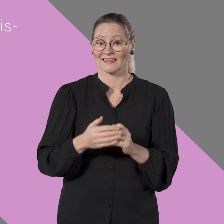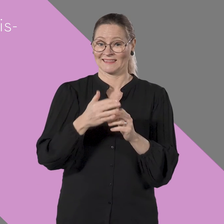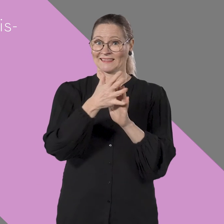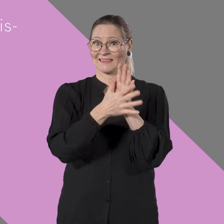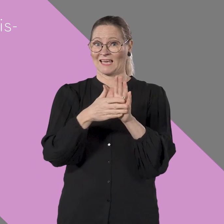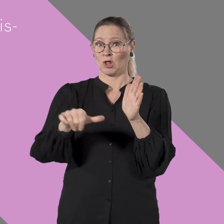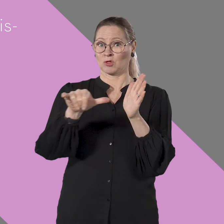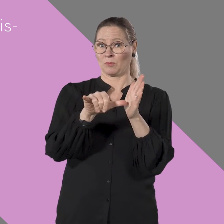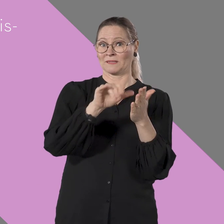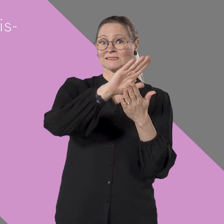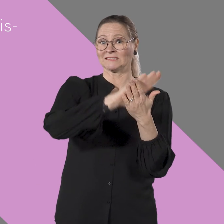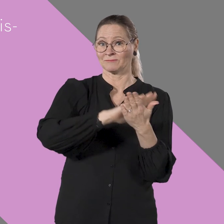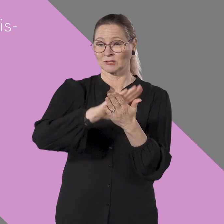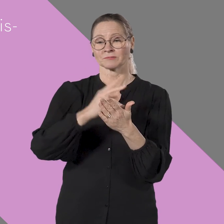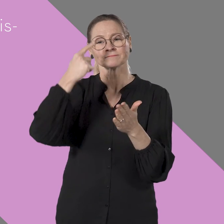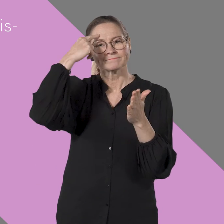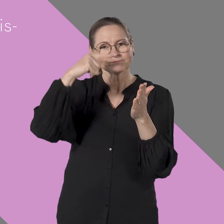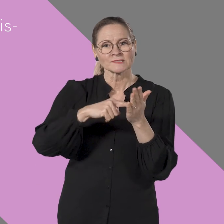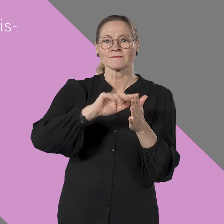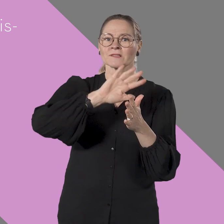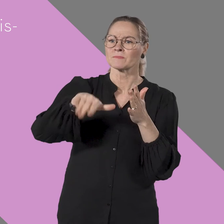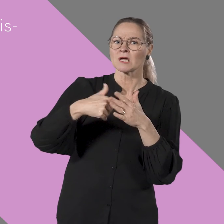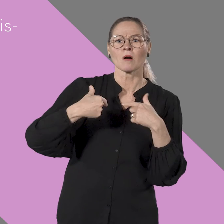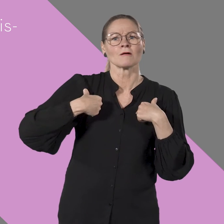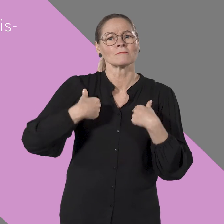TegnTube-sivusto on suunnattu niin viittomakielestä kiinnostuneille lapsille -